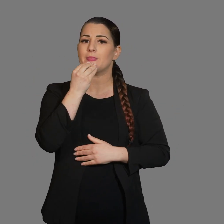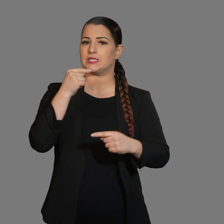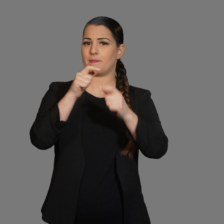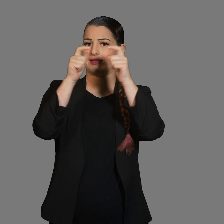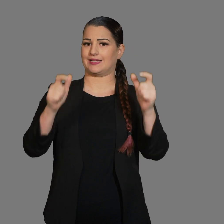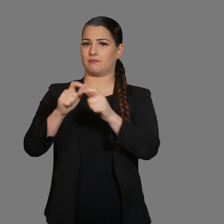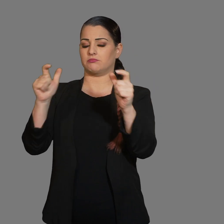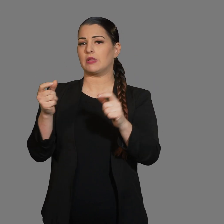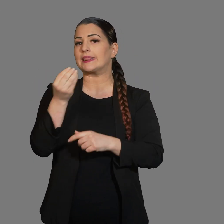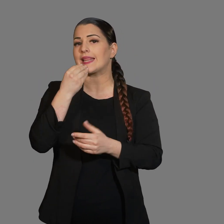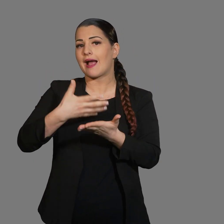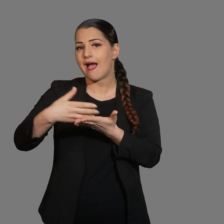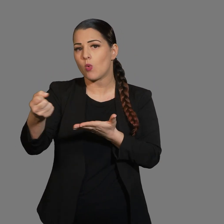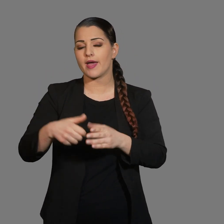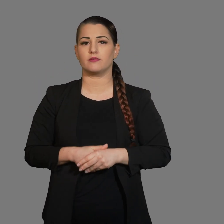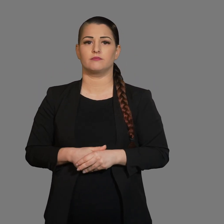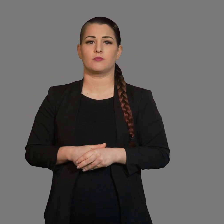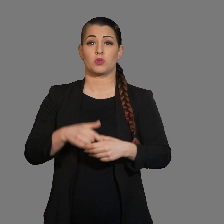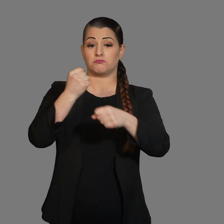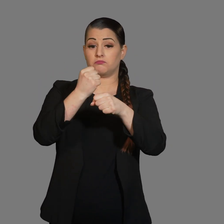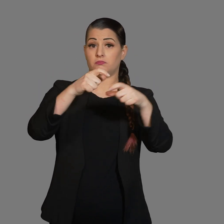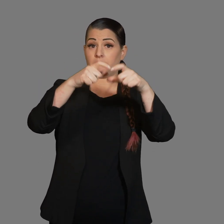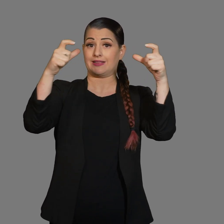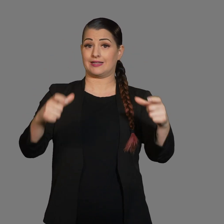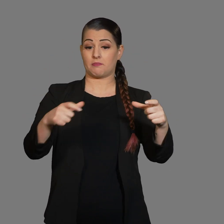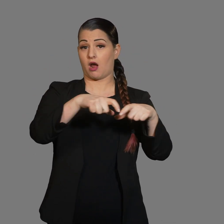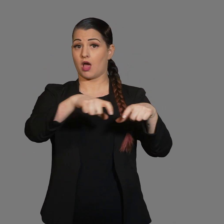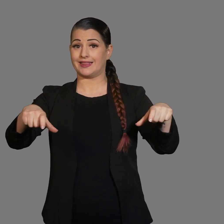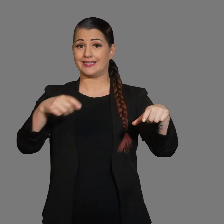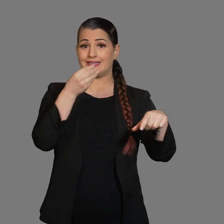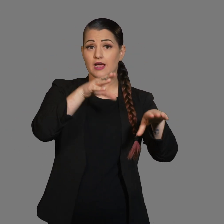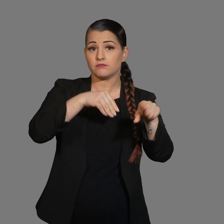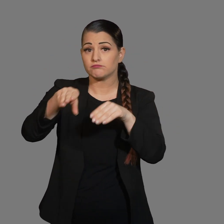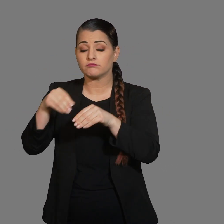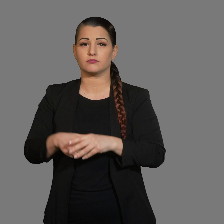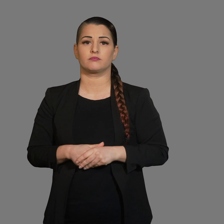Imbiss-Betriebe (Take-away), Betriebskantinen,